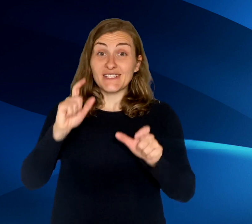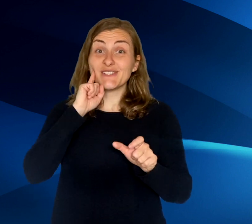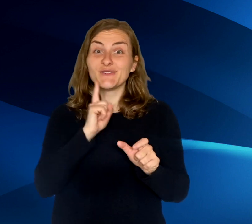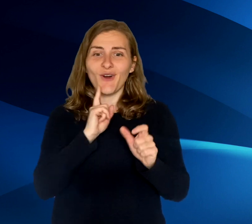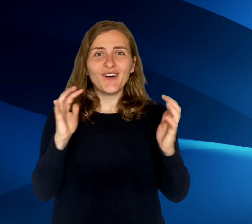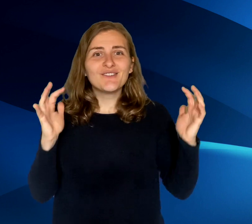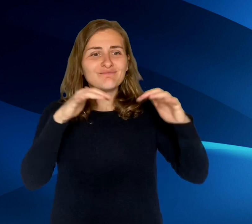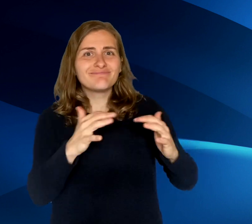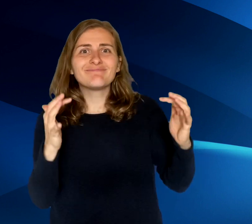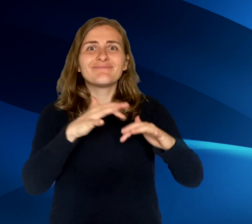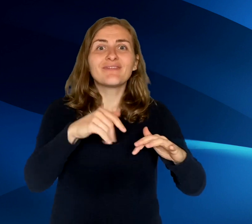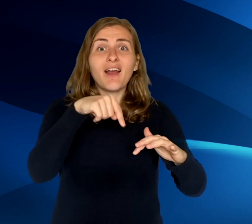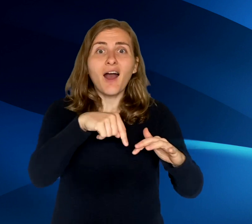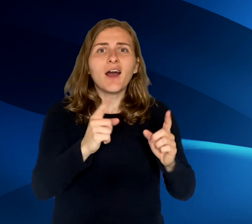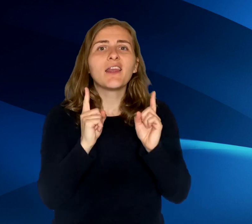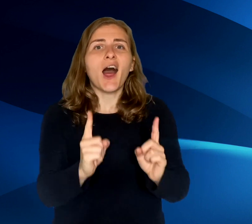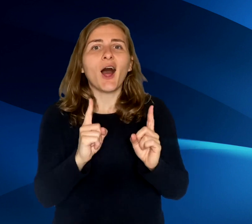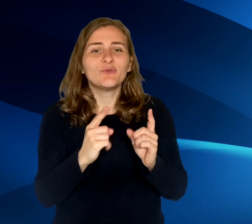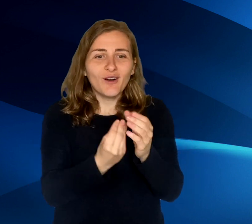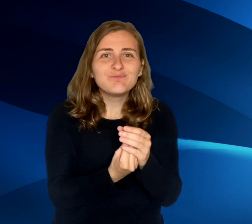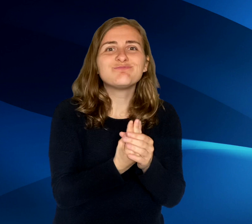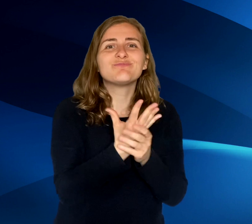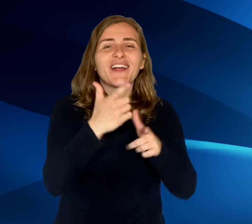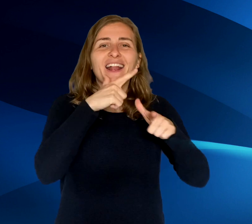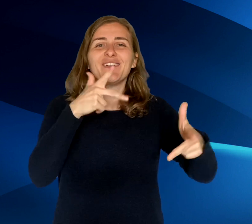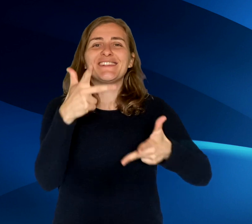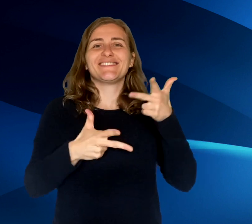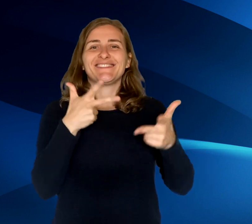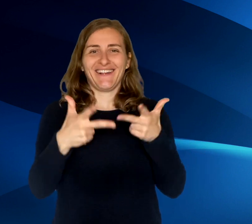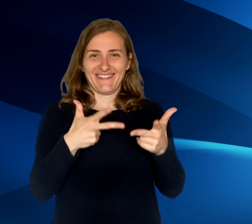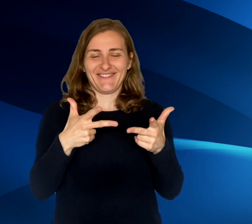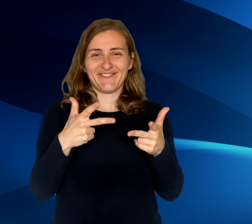Le lingue dei segni nazionali si sviluppano naturalmente quando le persone sorde si riuniscono.